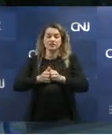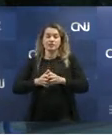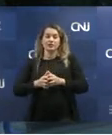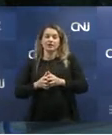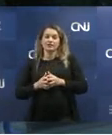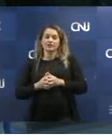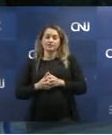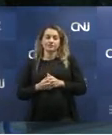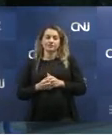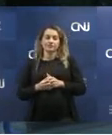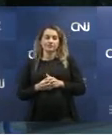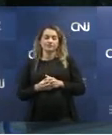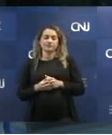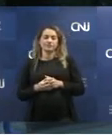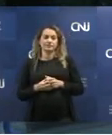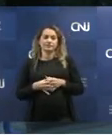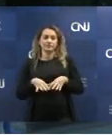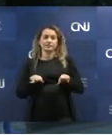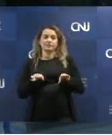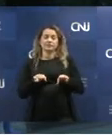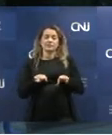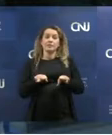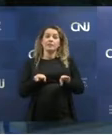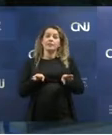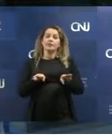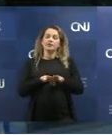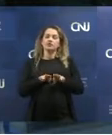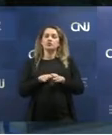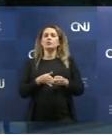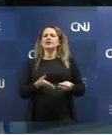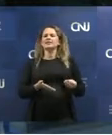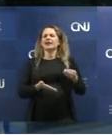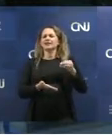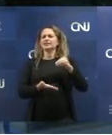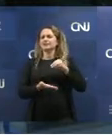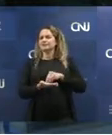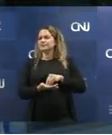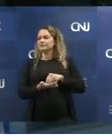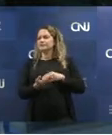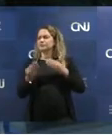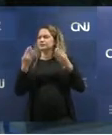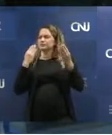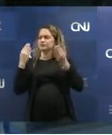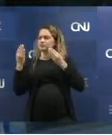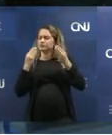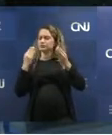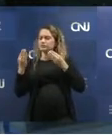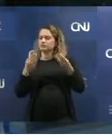mas aqui ela foi suplantada. A dúvida para a instauração do PAD é para a sociedade.